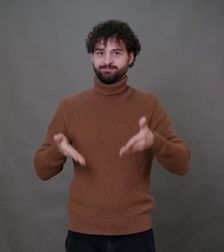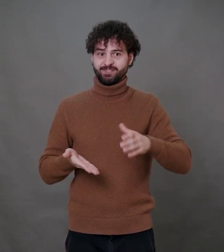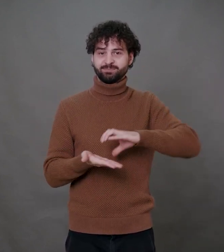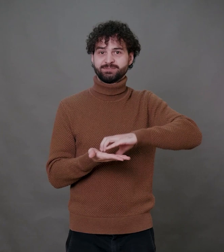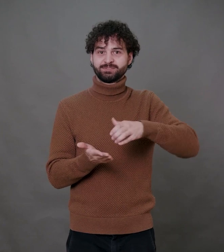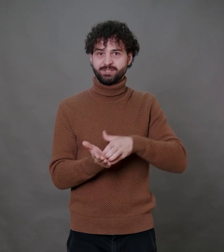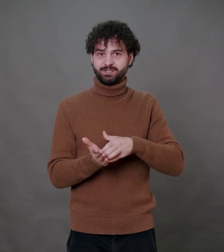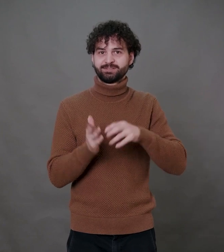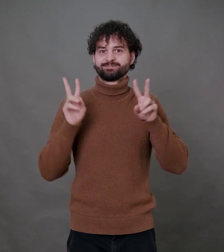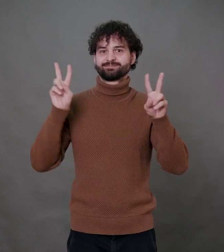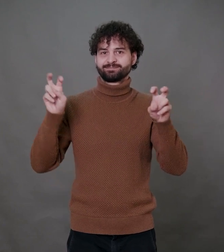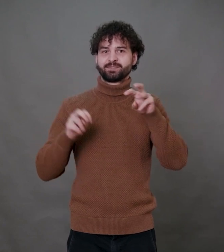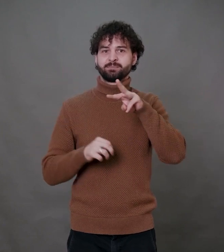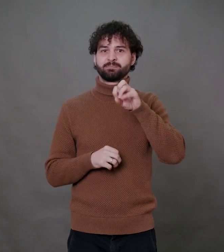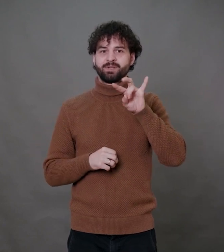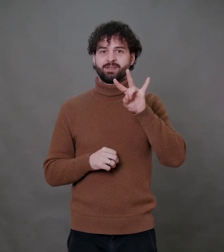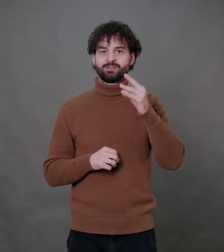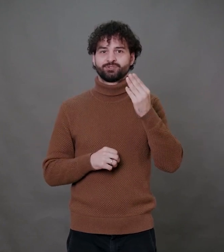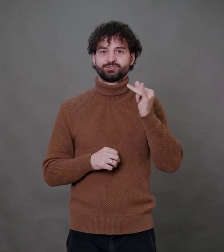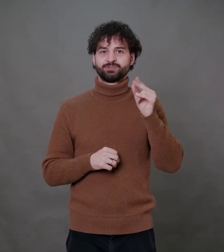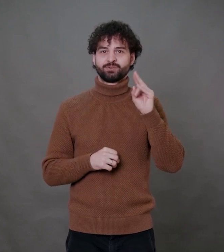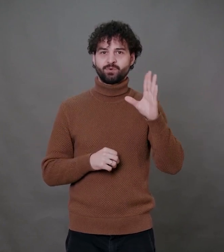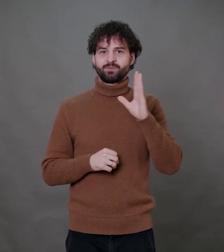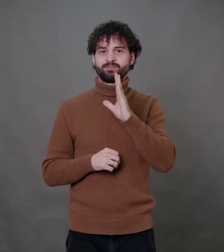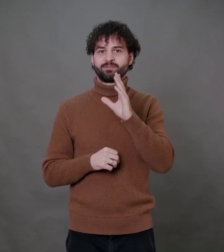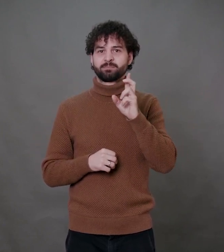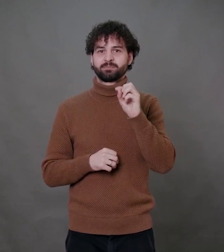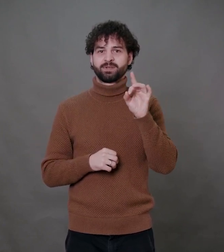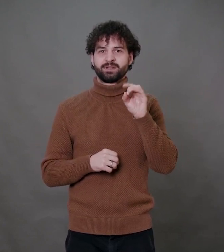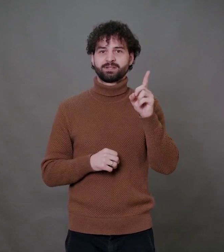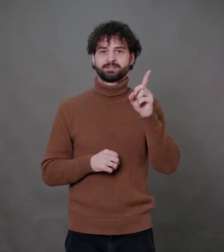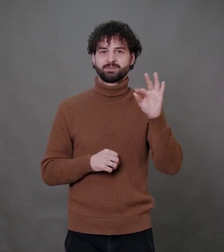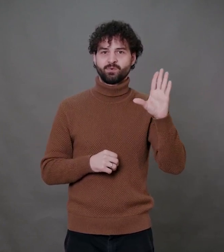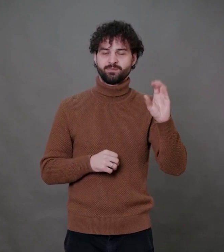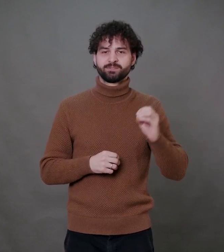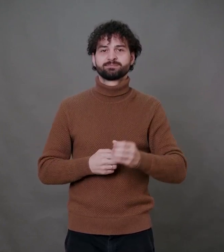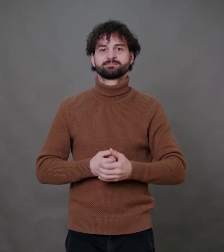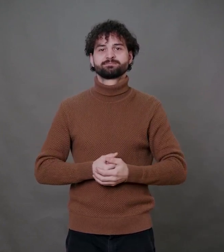в этом зале – “Меншиков в Березове”.